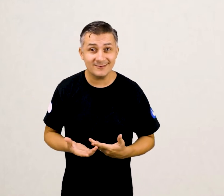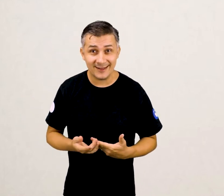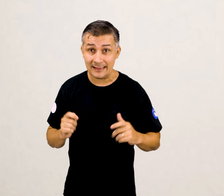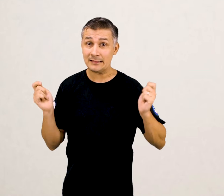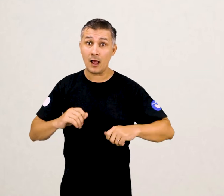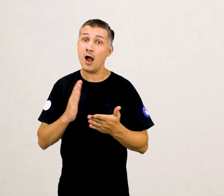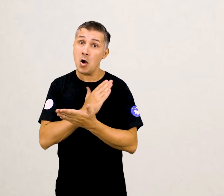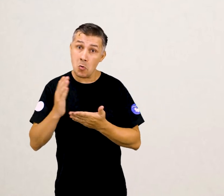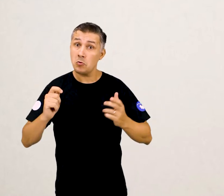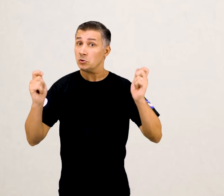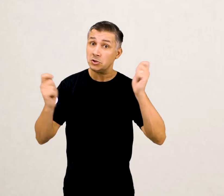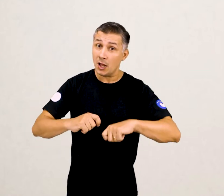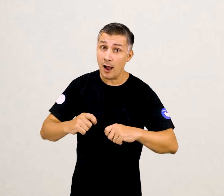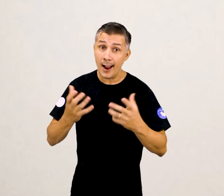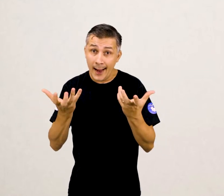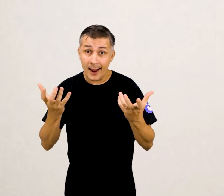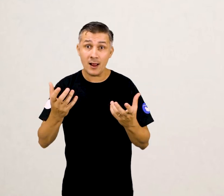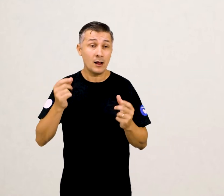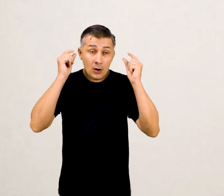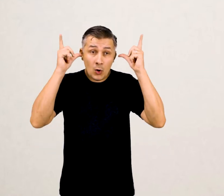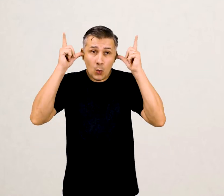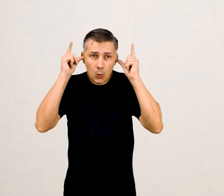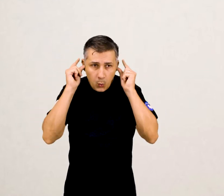Para aqueles que desejarem voltar a escutar.